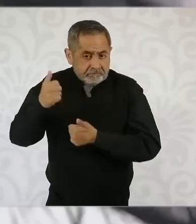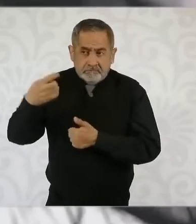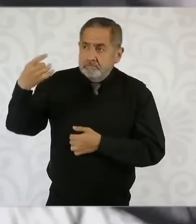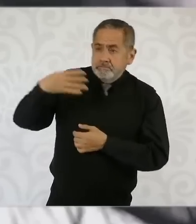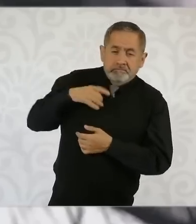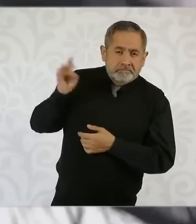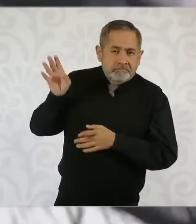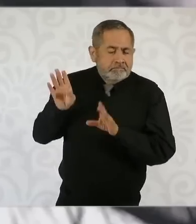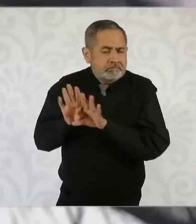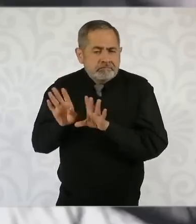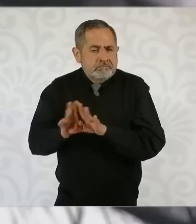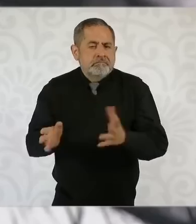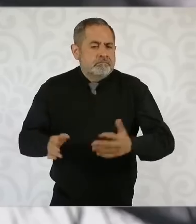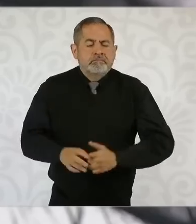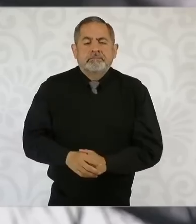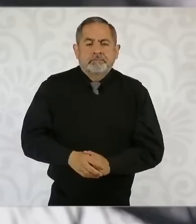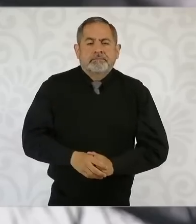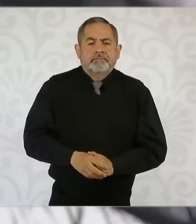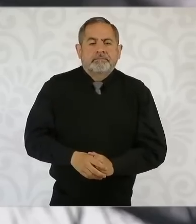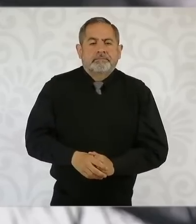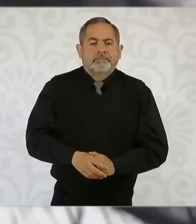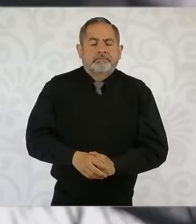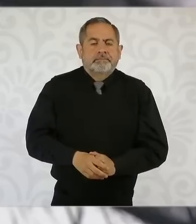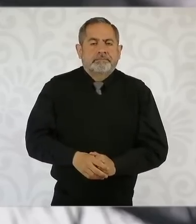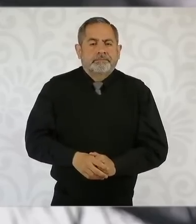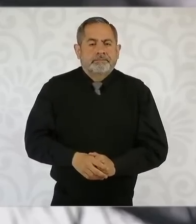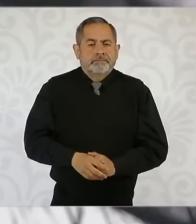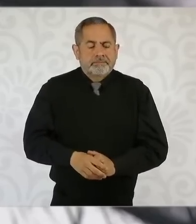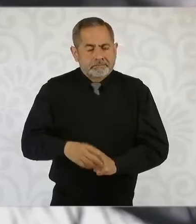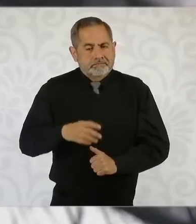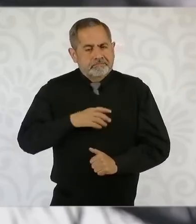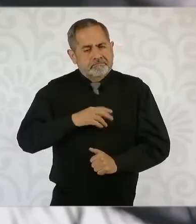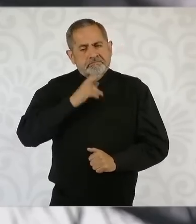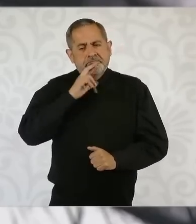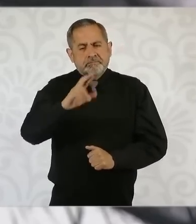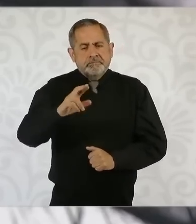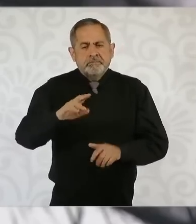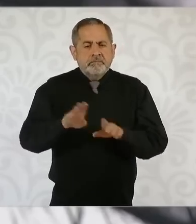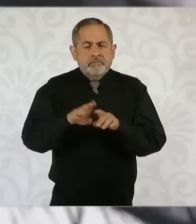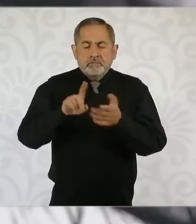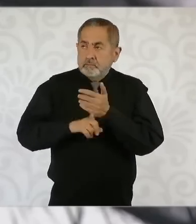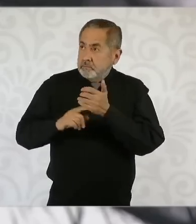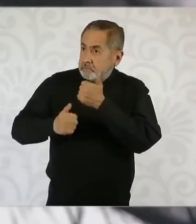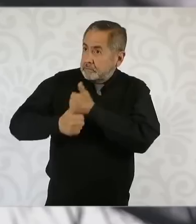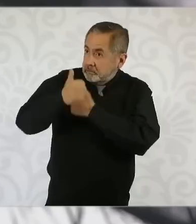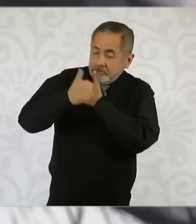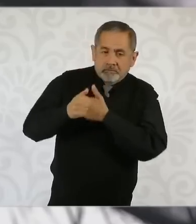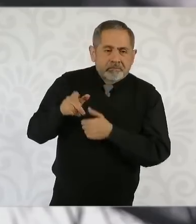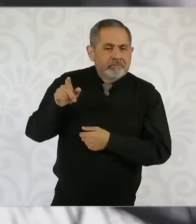comentaría lo que estamos viendo de de competir con contra los los estos productos que están